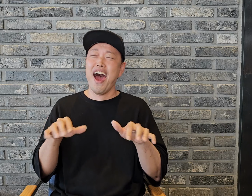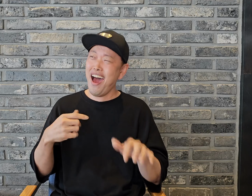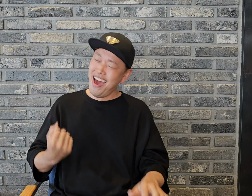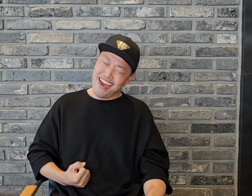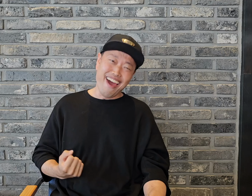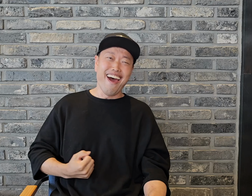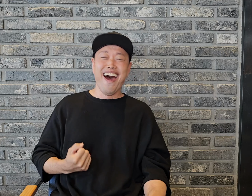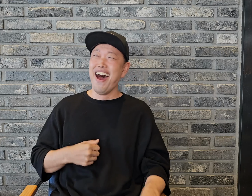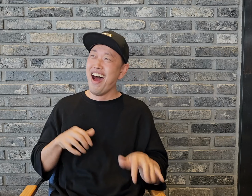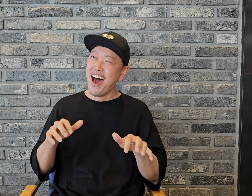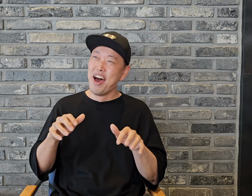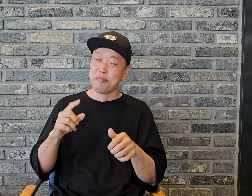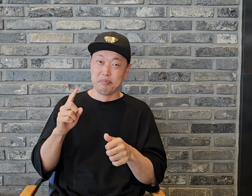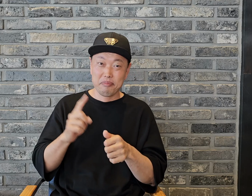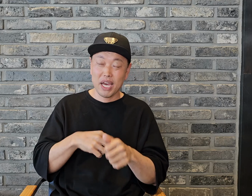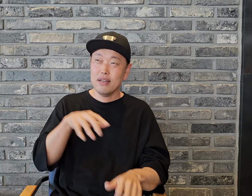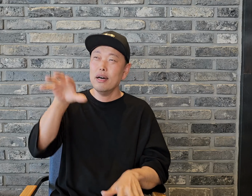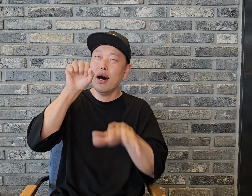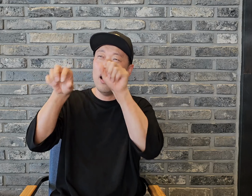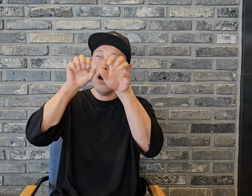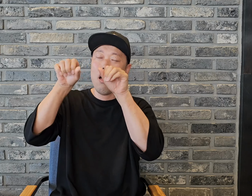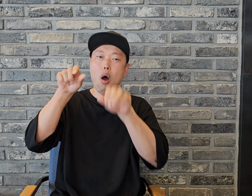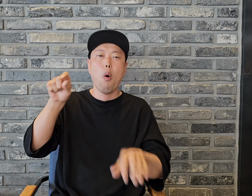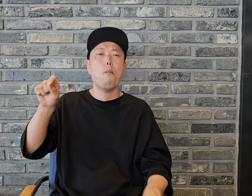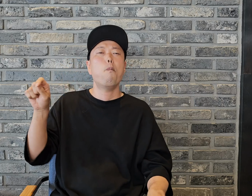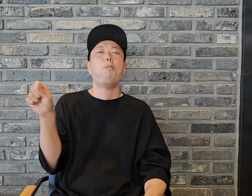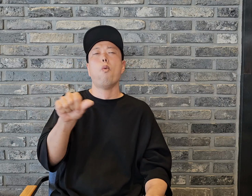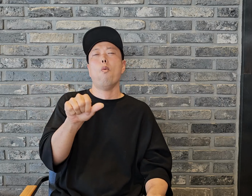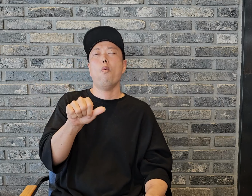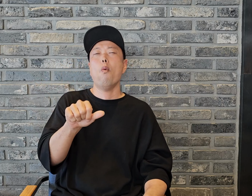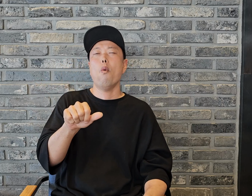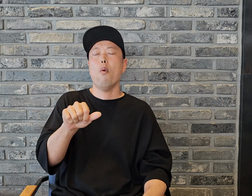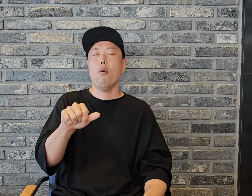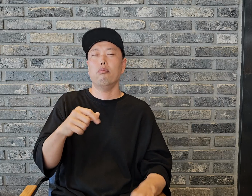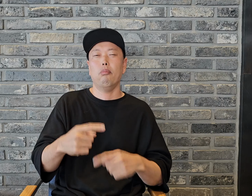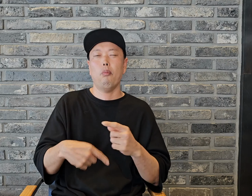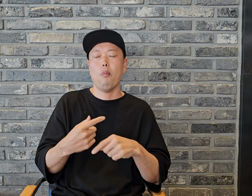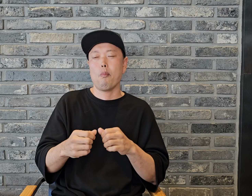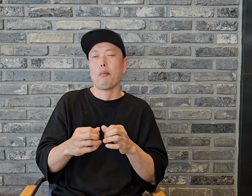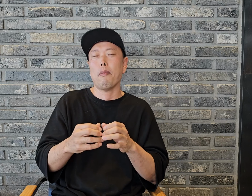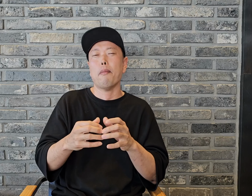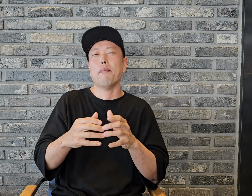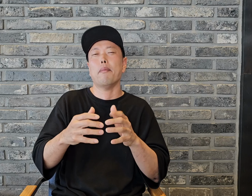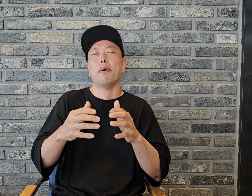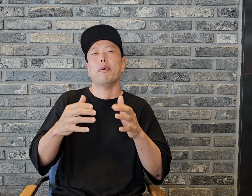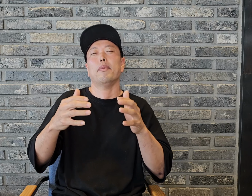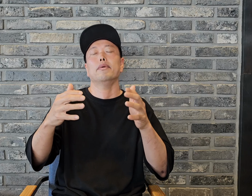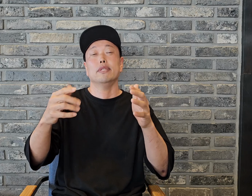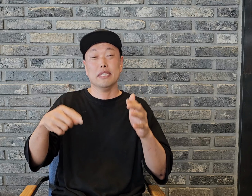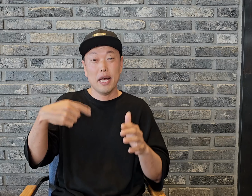面白くてお腹が痛くなるほど大笑いしてしまいました。 当然のことながら、私は彼の手話をすぐに覚えました。 これを実践したところ、手話のスキルが向上しました。